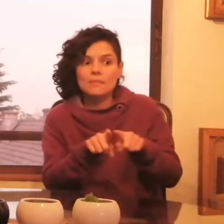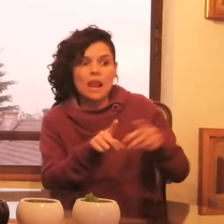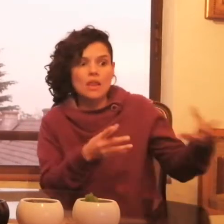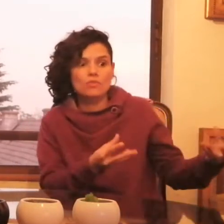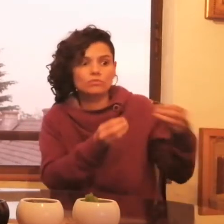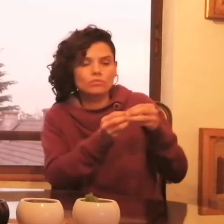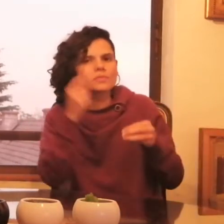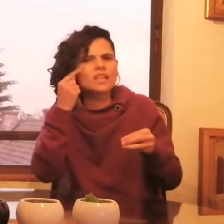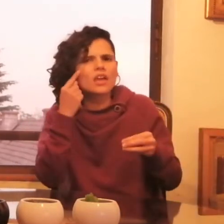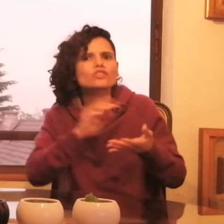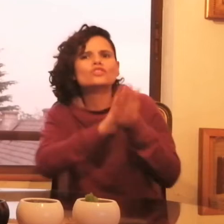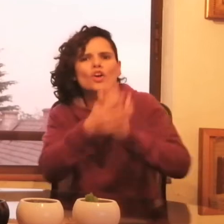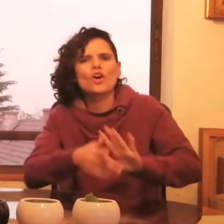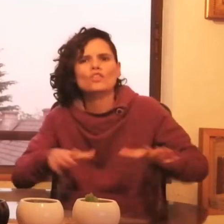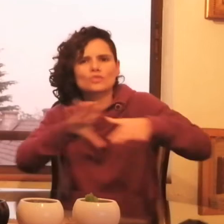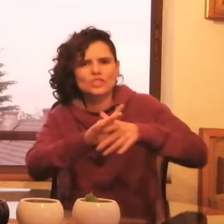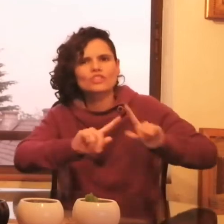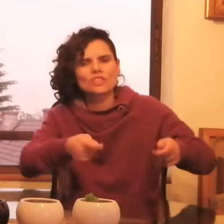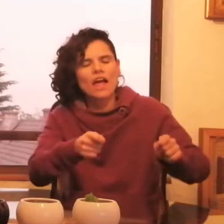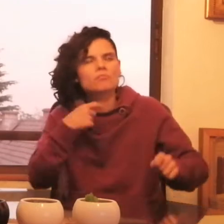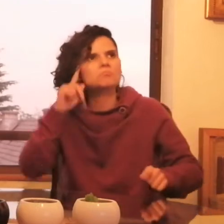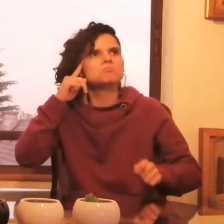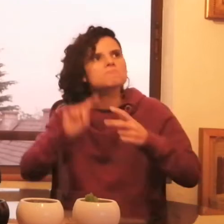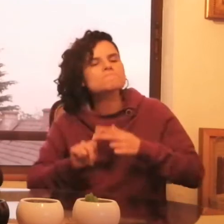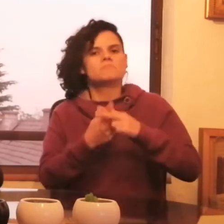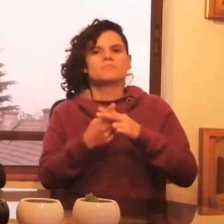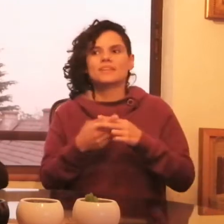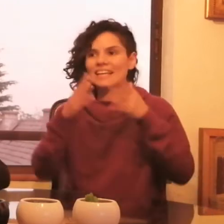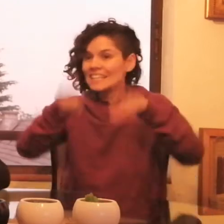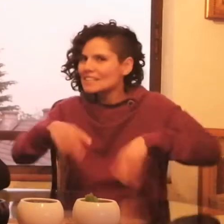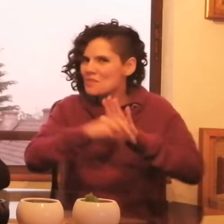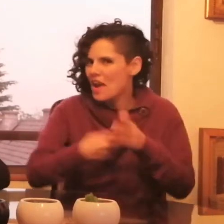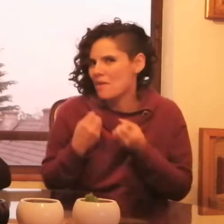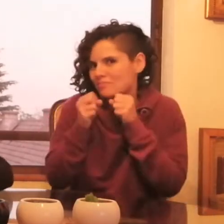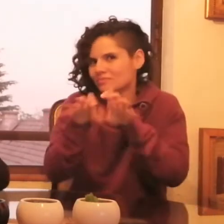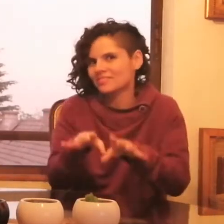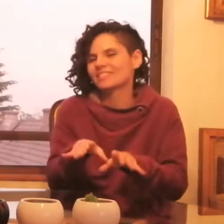exacto- por donde estamos saliendo ahora al aire, - donde hacemos ahora este programa gracias al financiamiento-